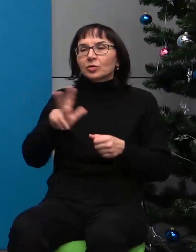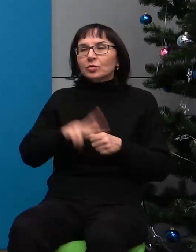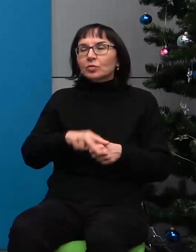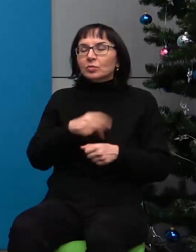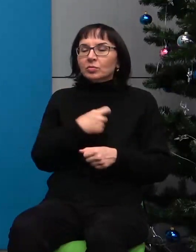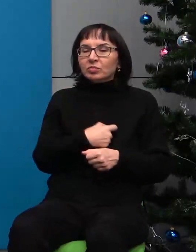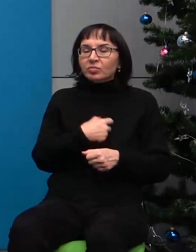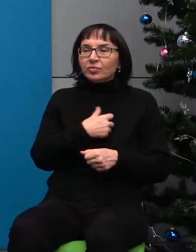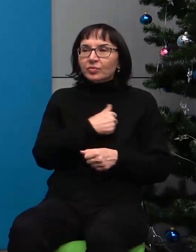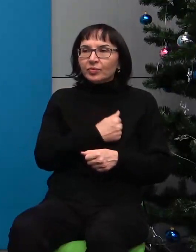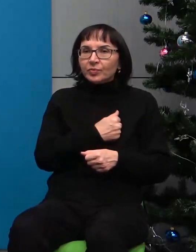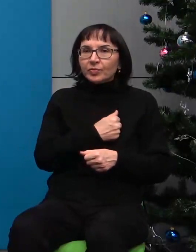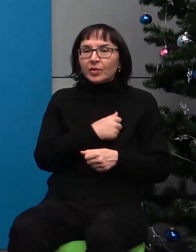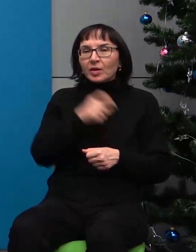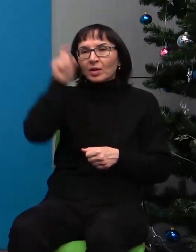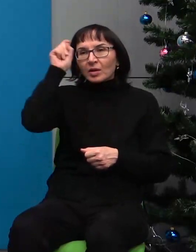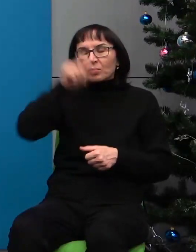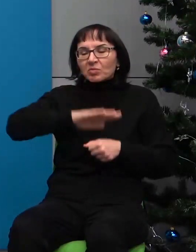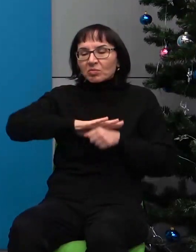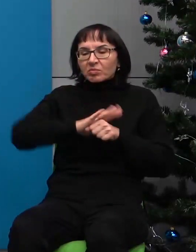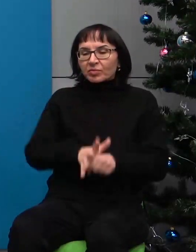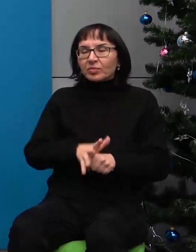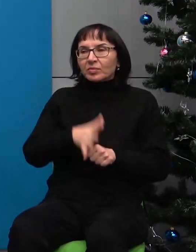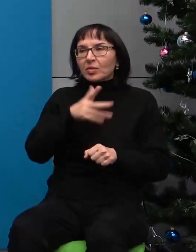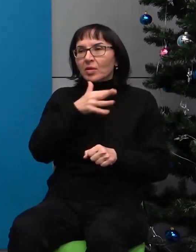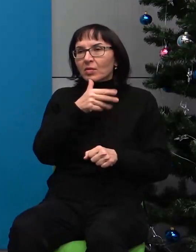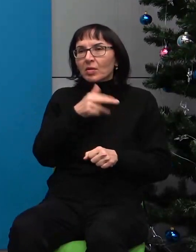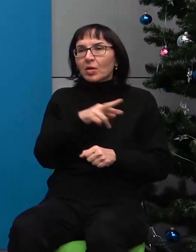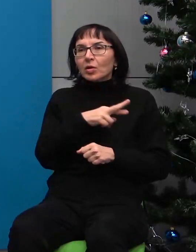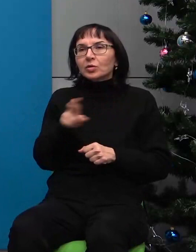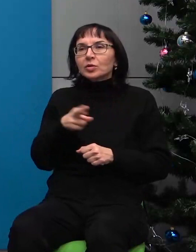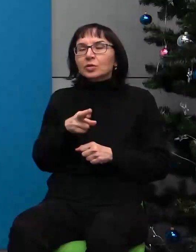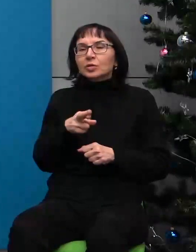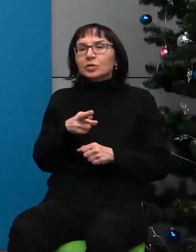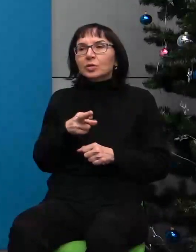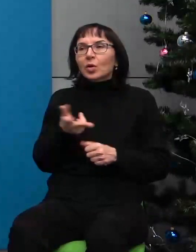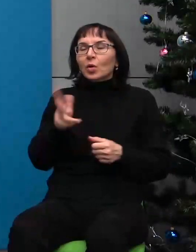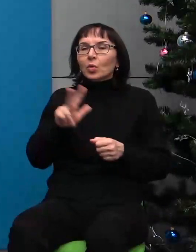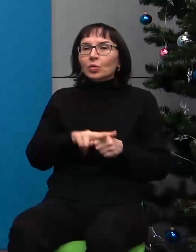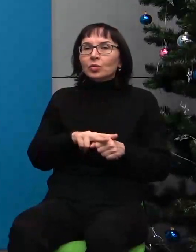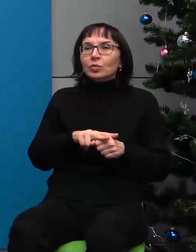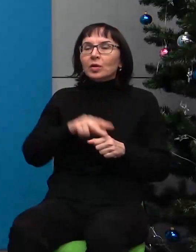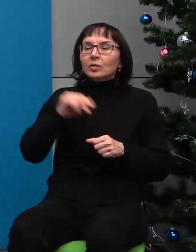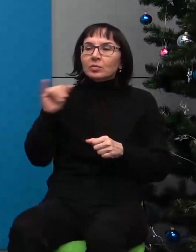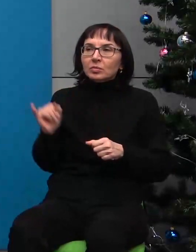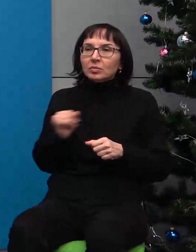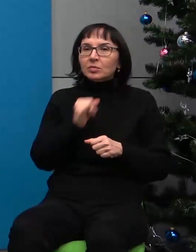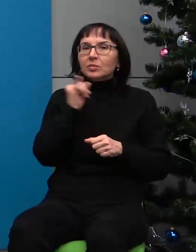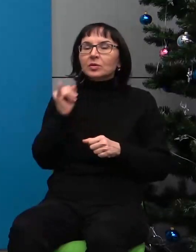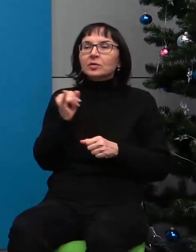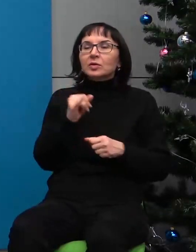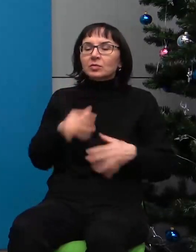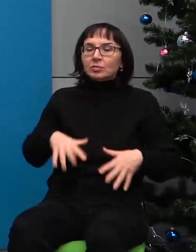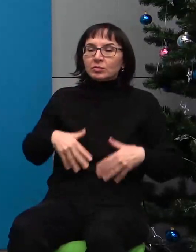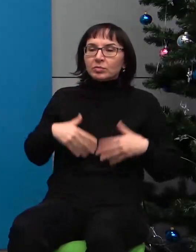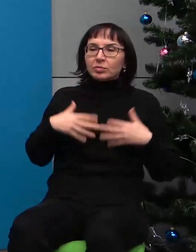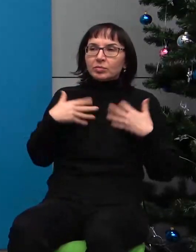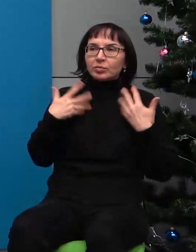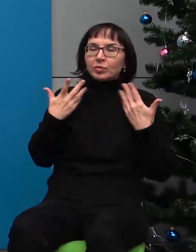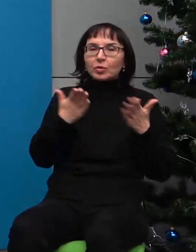czyli Niemcy poniżający Żydów. To są takie rzeczy, które brutalnie rzecz mówiąc zawsze chwycą za kargą. To jest gotowy materiał na film, na książkę.